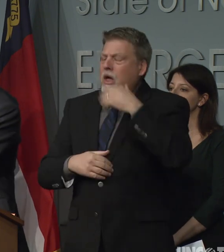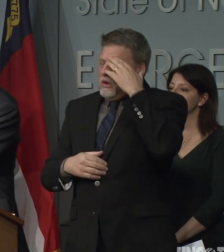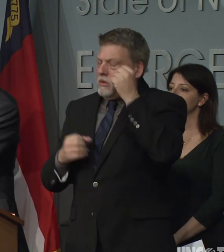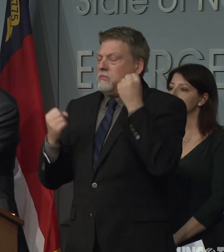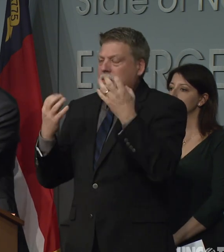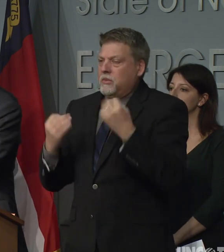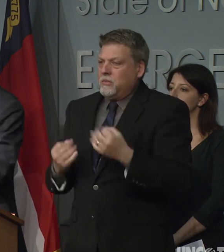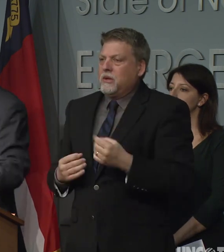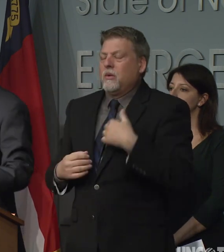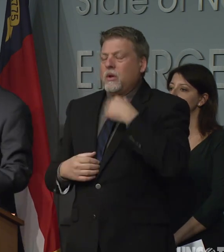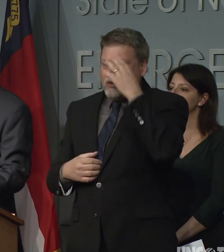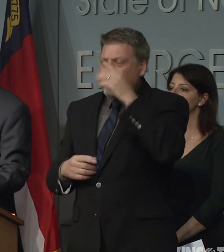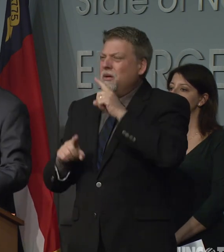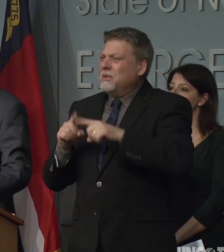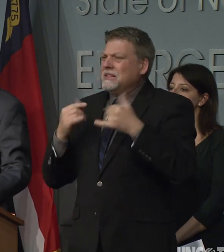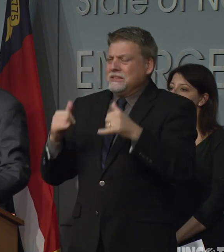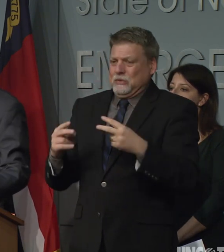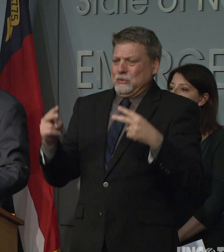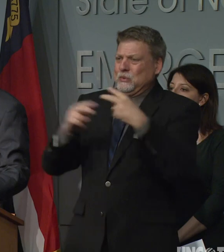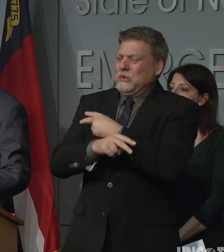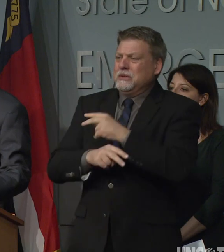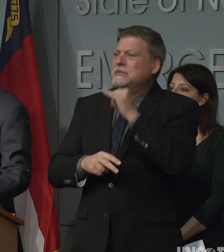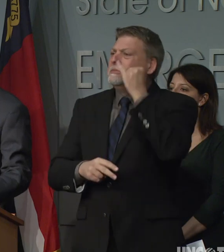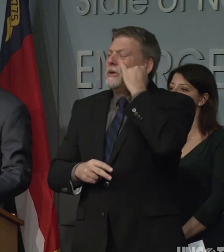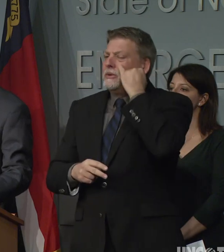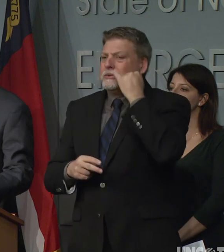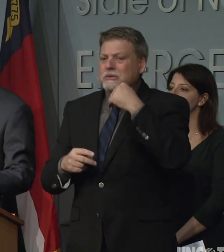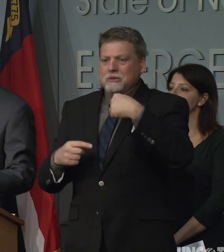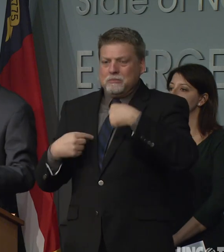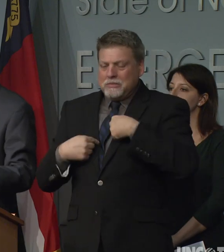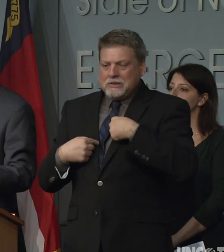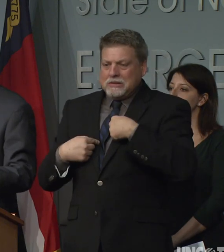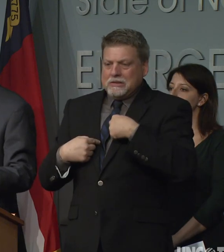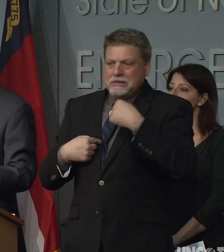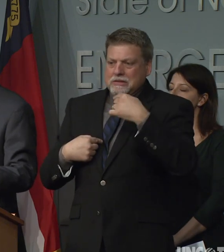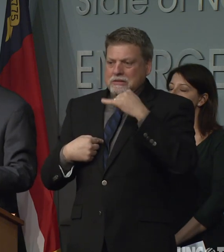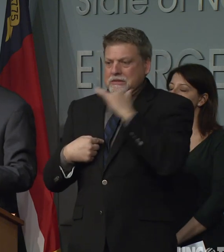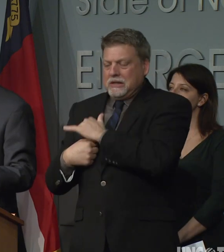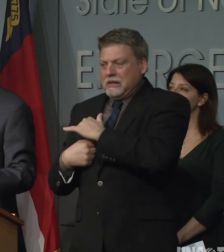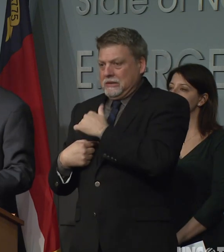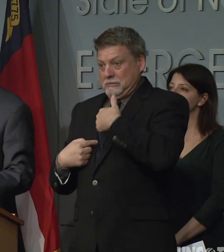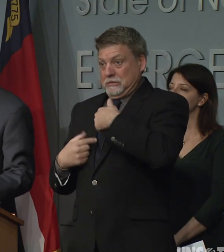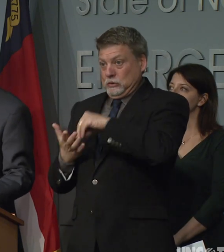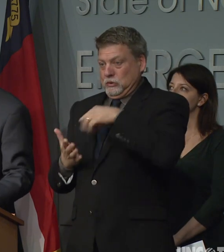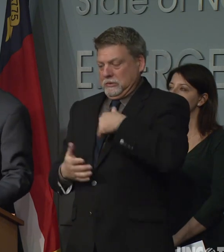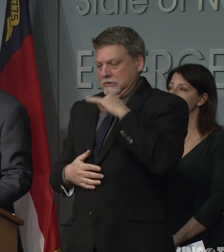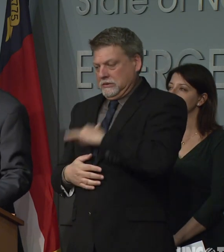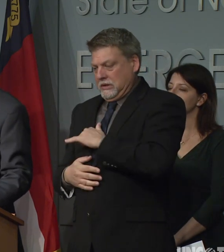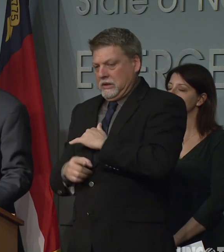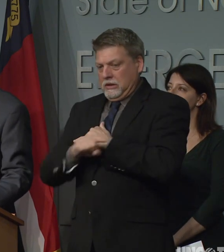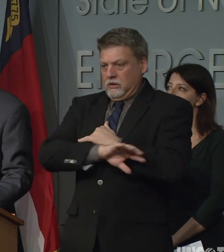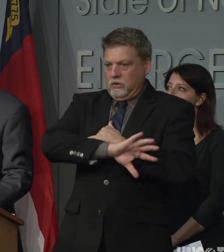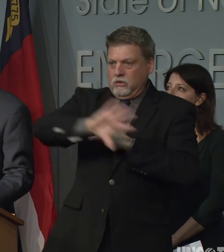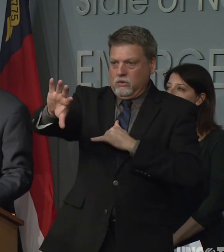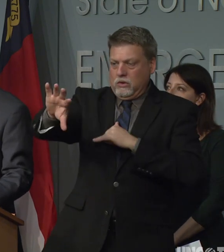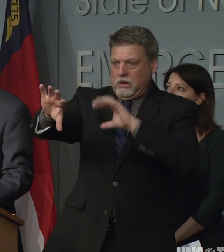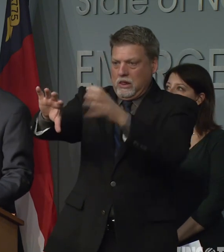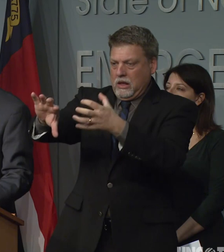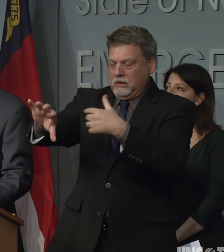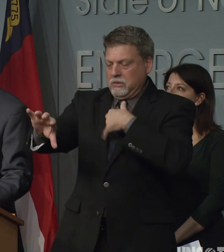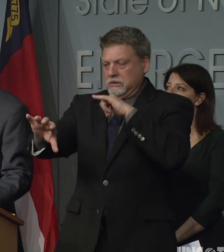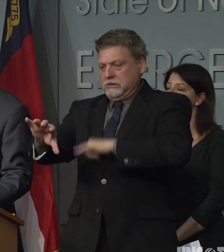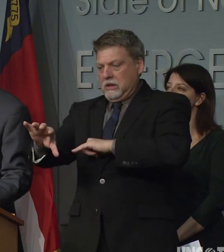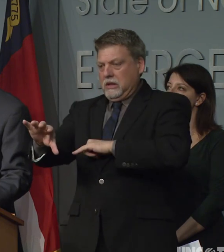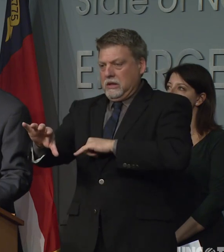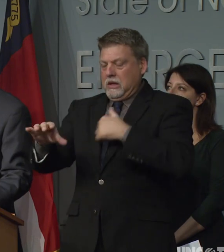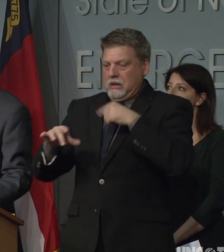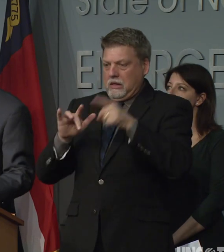escolar que no Y es que está cerrado y otro que no. Y otro que están en de vacaciones de primavera es bien difícil tener